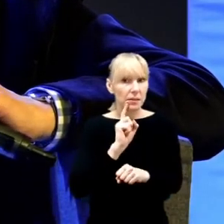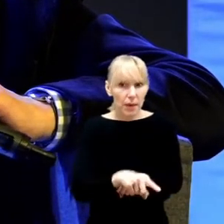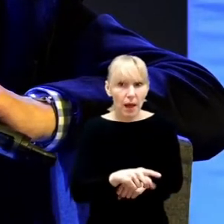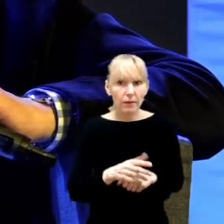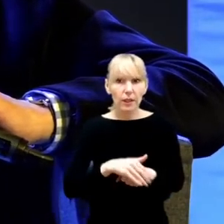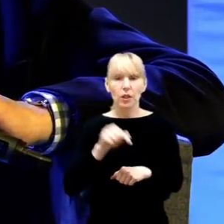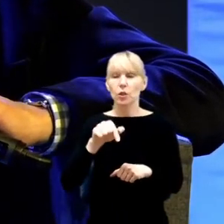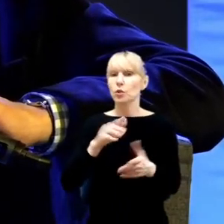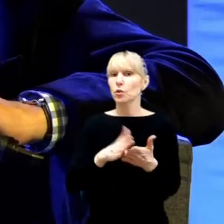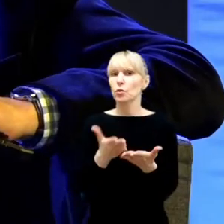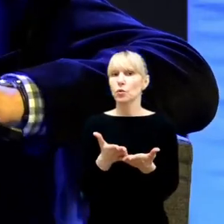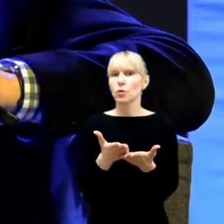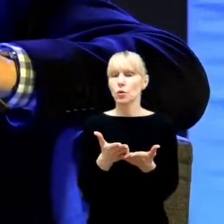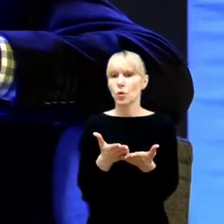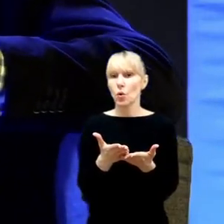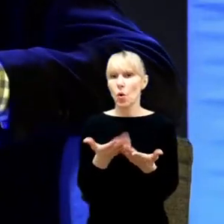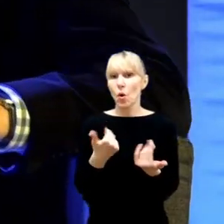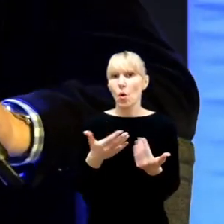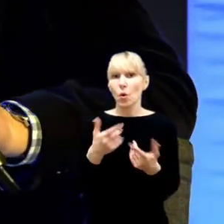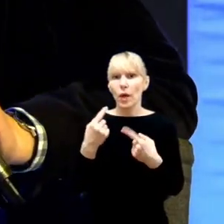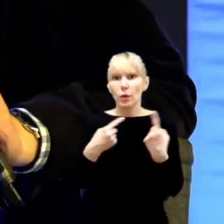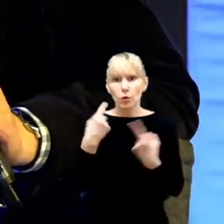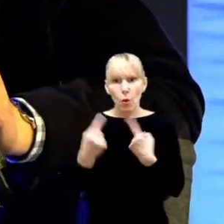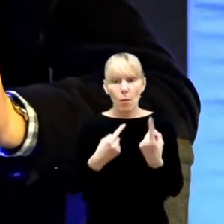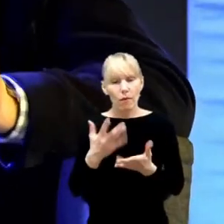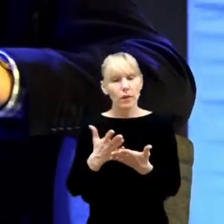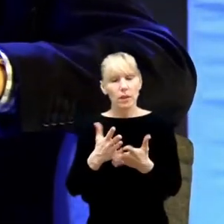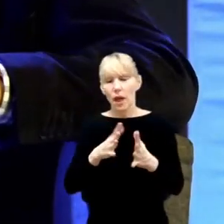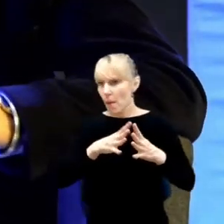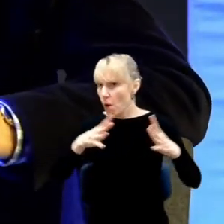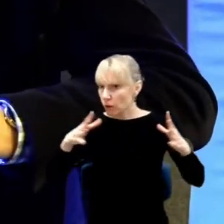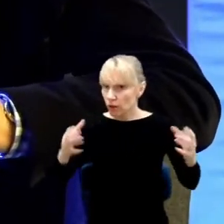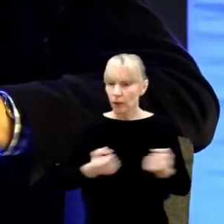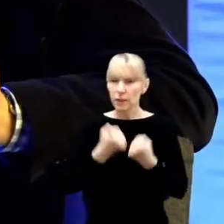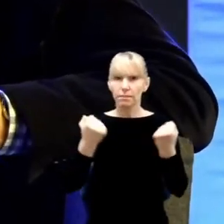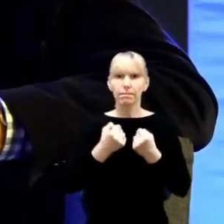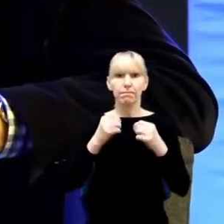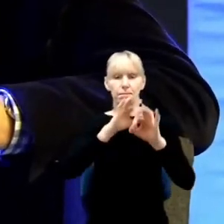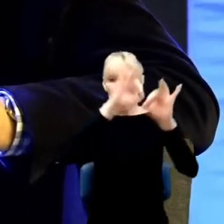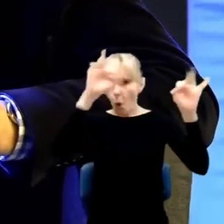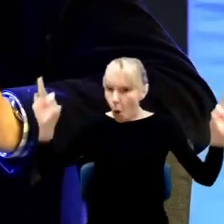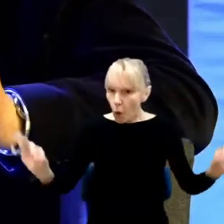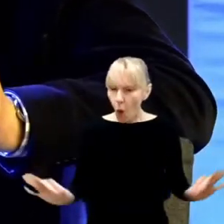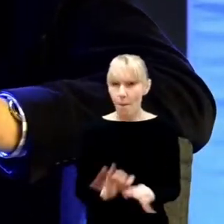o skali globalnej, gdzie większości ludzi nie stać na mieszkanie, to wszyscy podlegamy